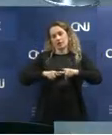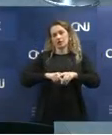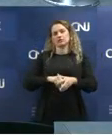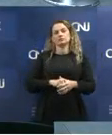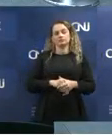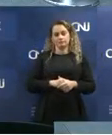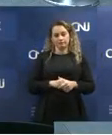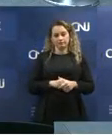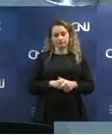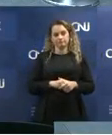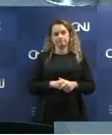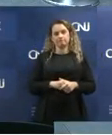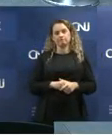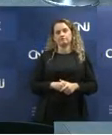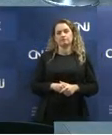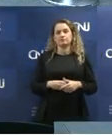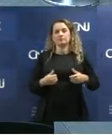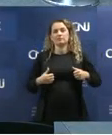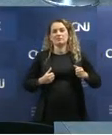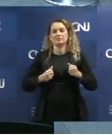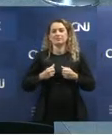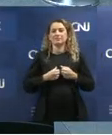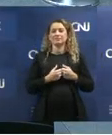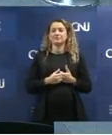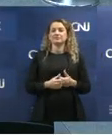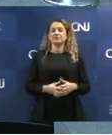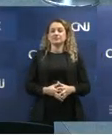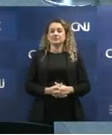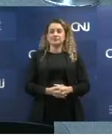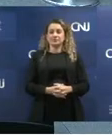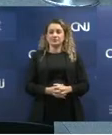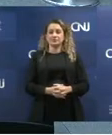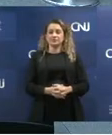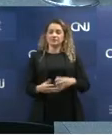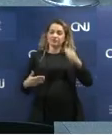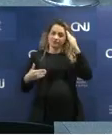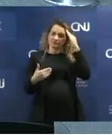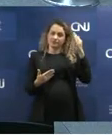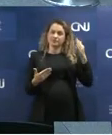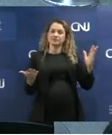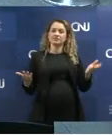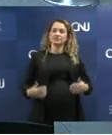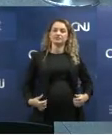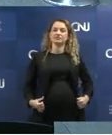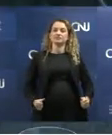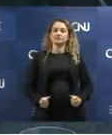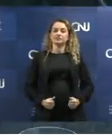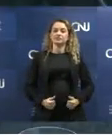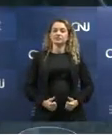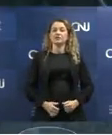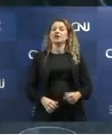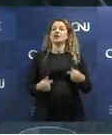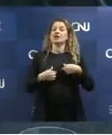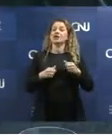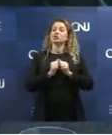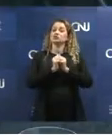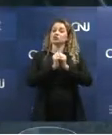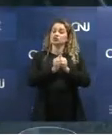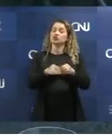Conselheira Salise Sanchotene. Obrigado, senhor presidente, Eu acompanho a senhora corregedora. Eu também entendo que o magistrado